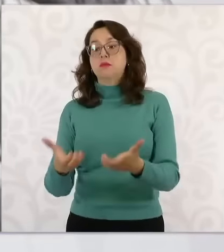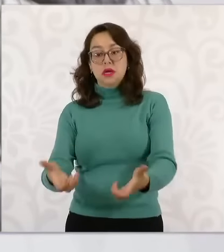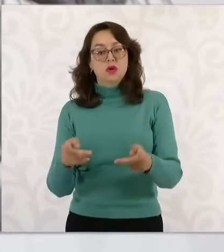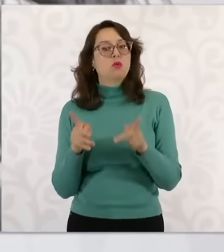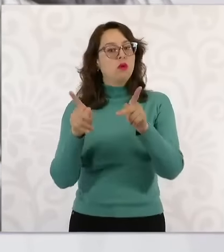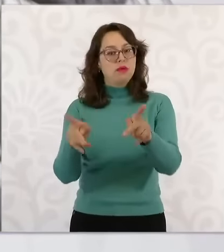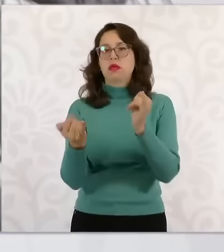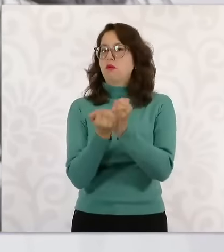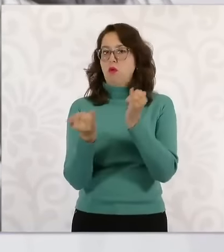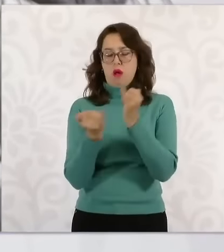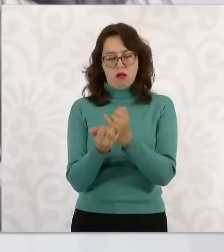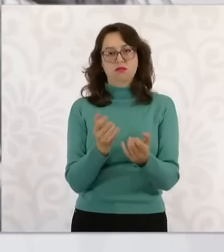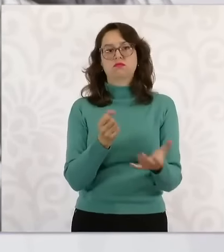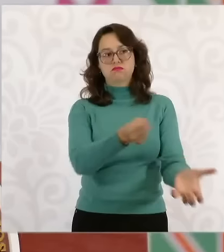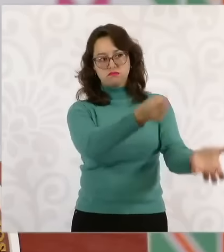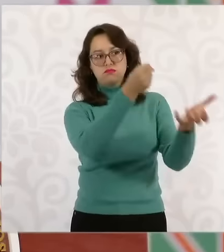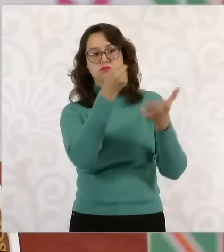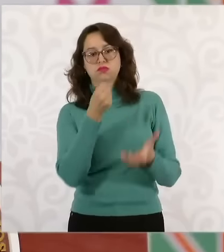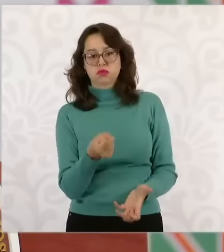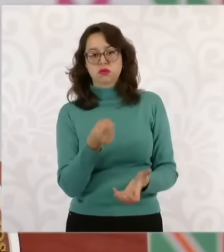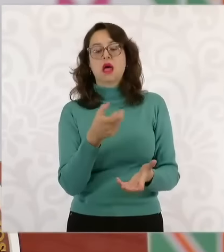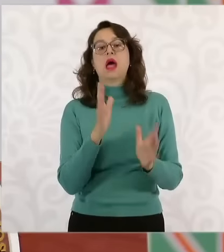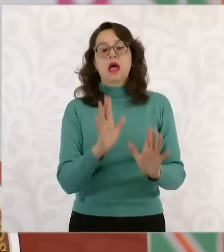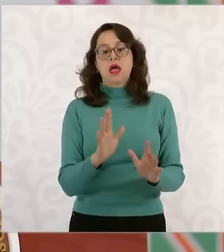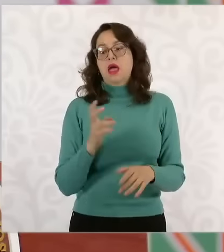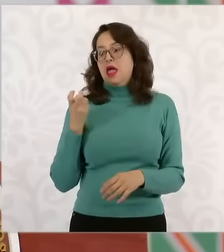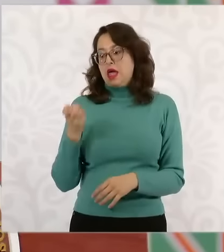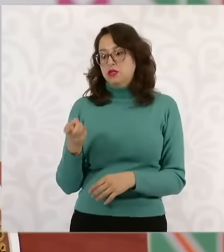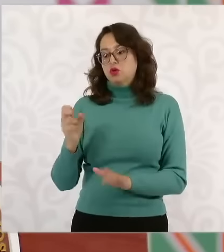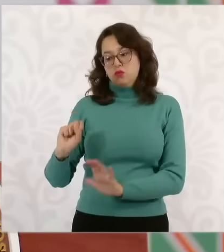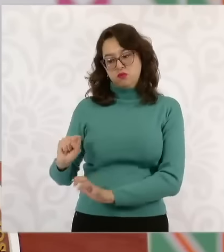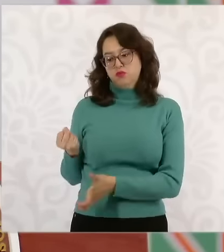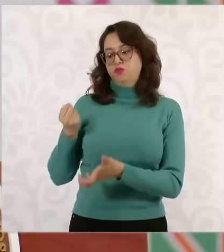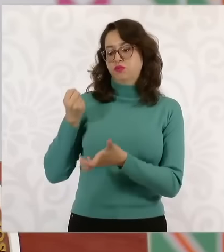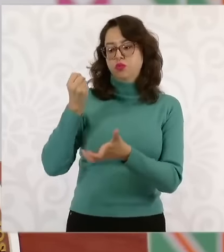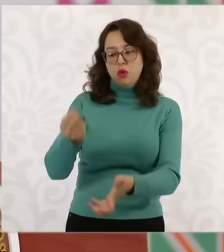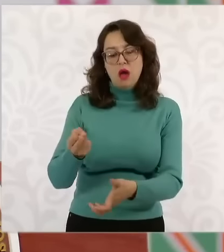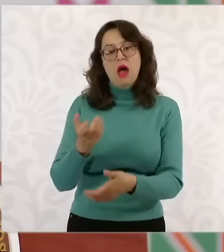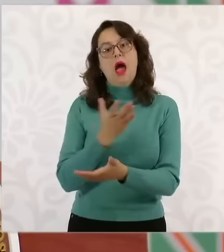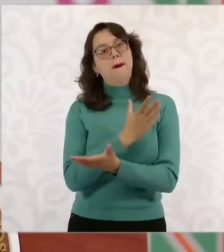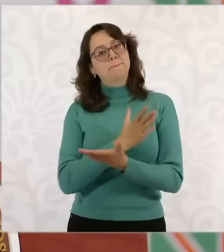además pues viene toda la inversión que tenemos que hacer en caminos, plantas de tratamiento,